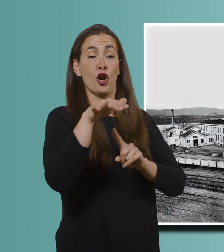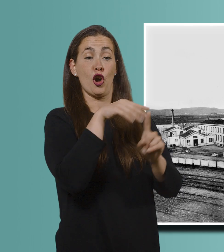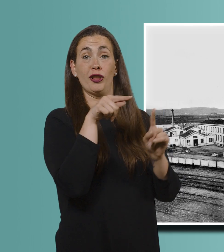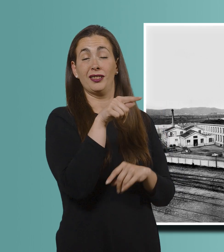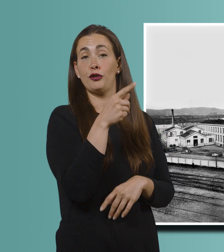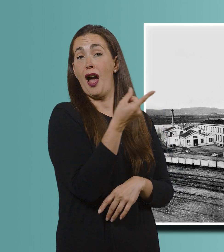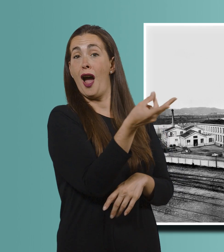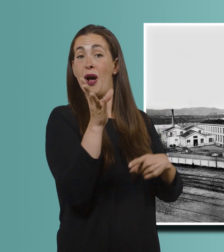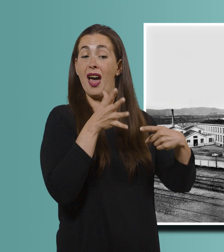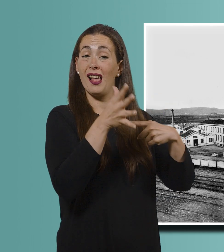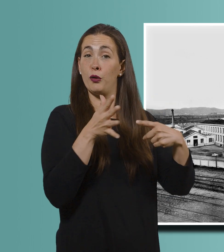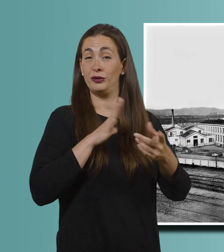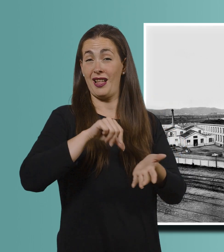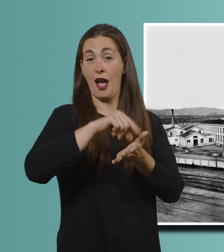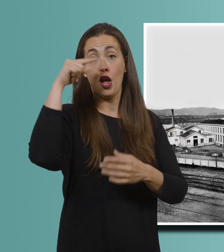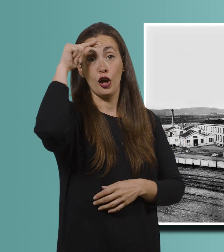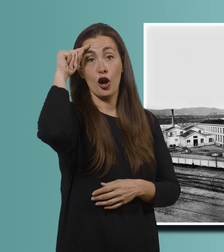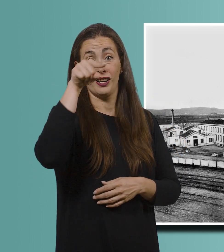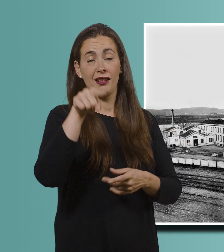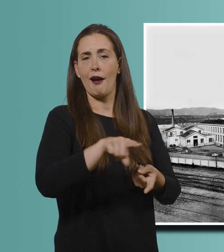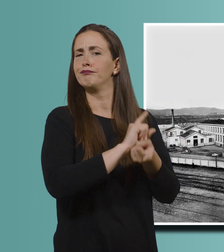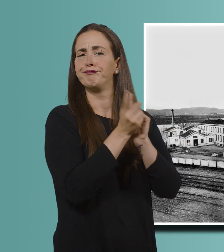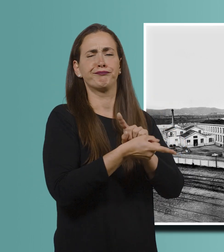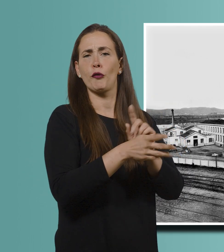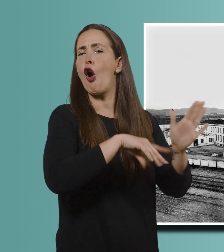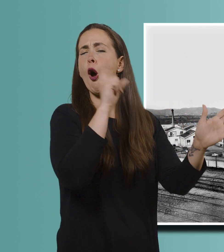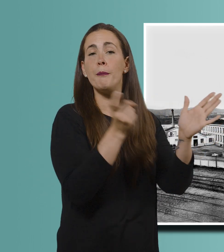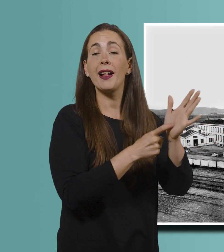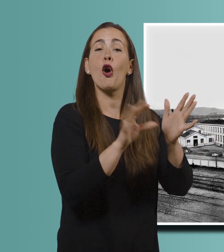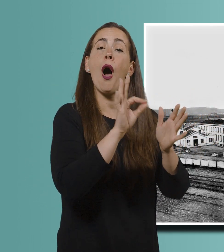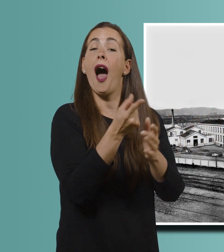En aquest context, algunes de les indústries de Cornellà van reconvertir,